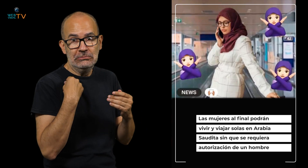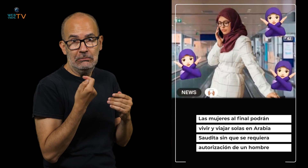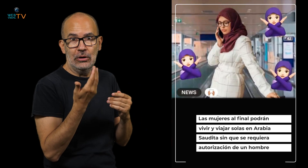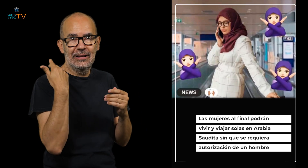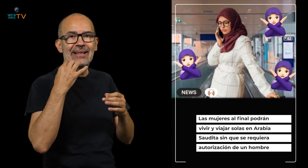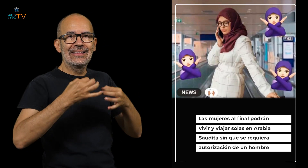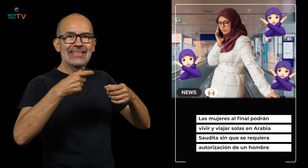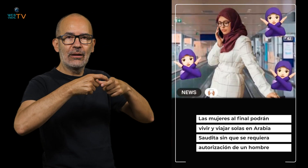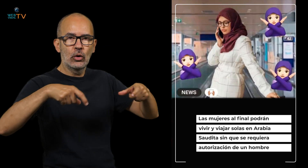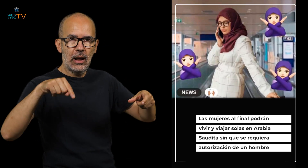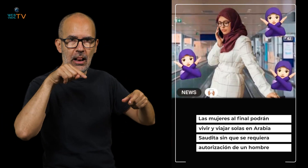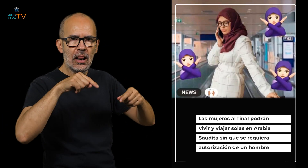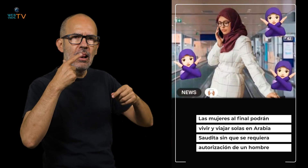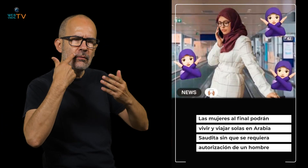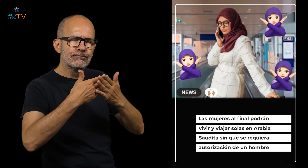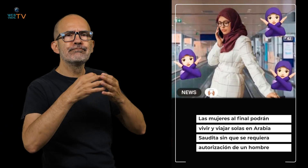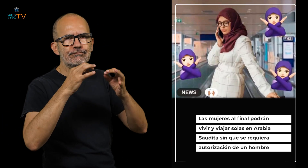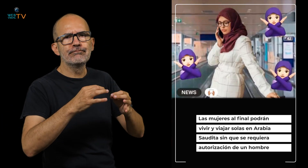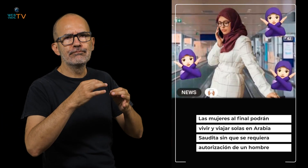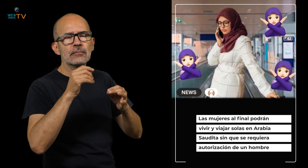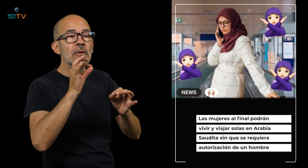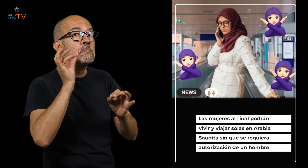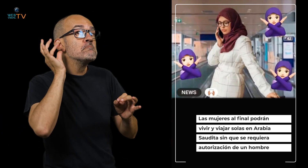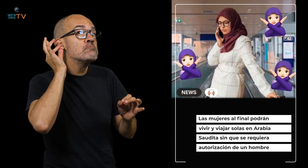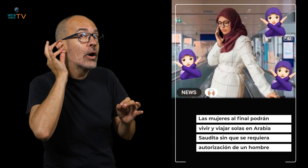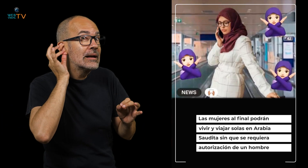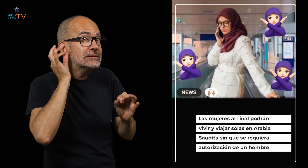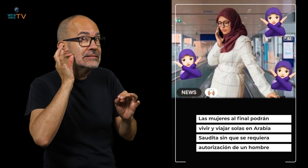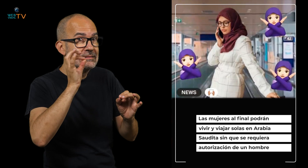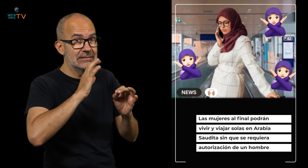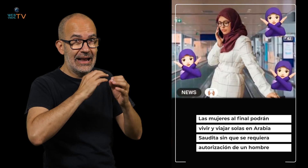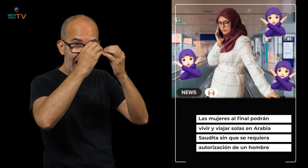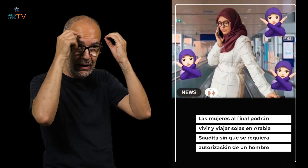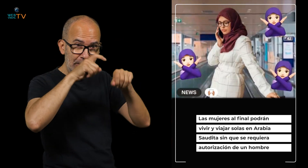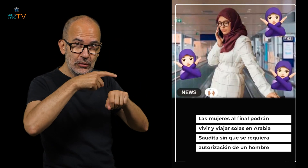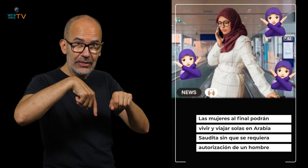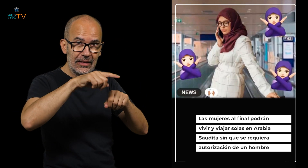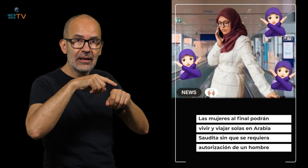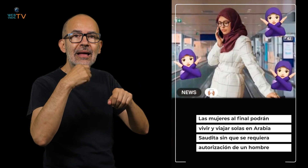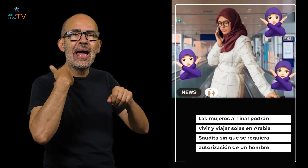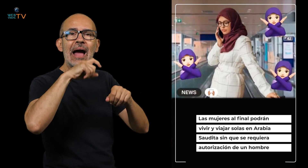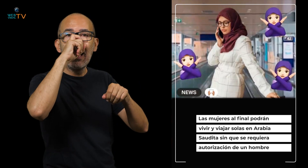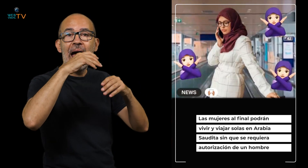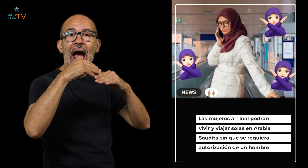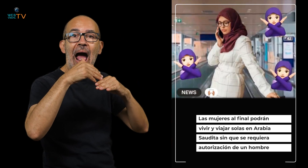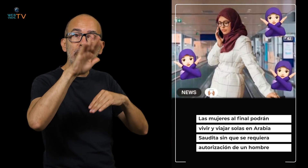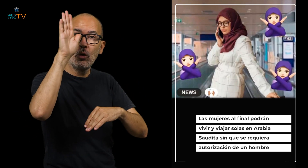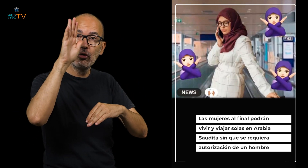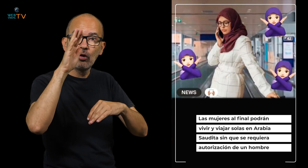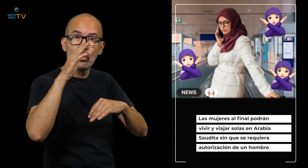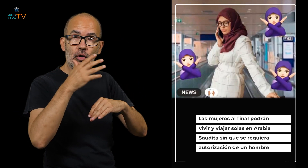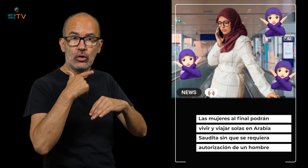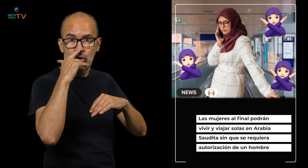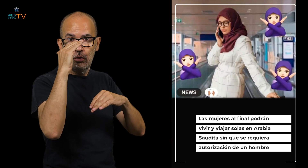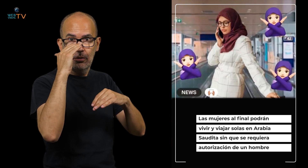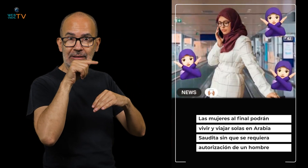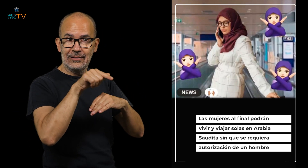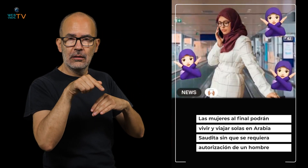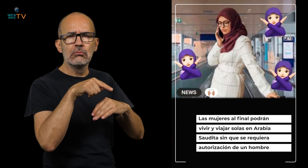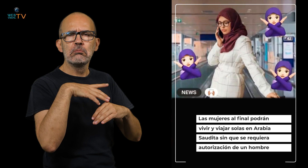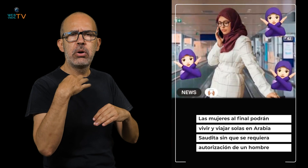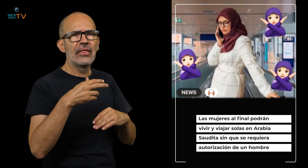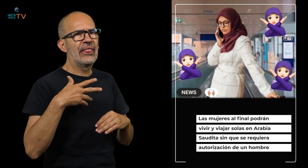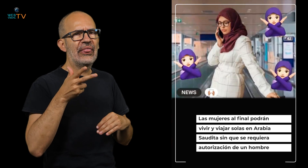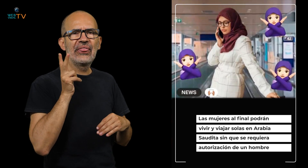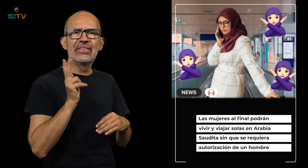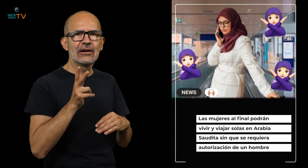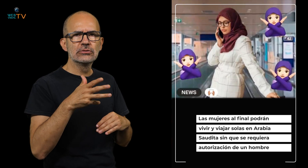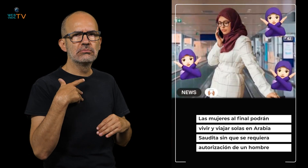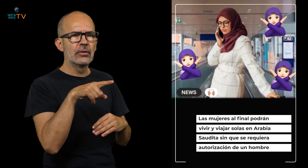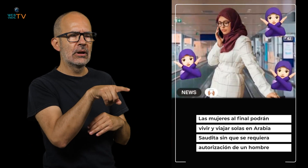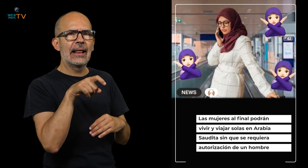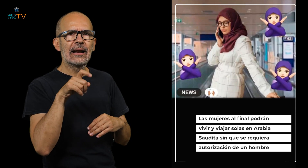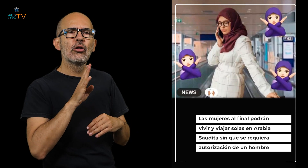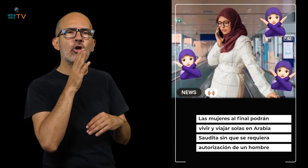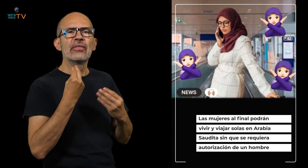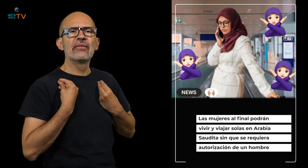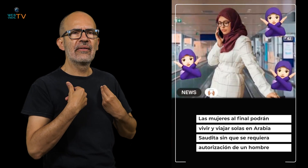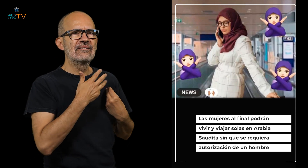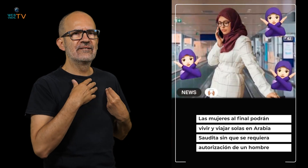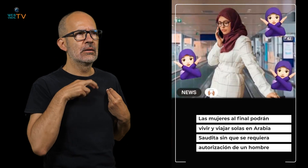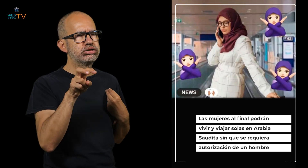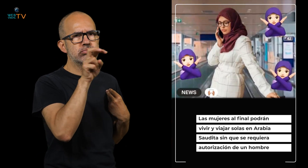Un tribunal determinó que las mujeres adultas tienen el derecho de elegir dónde vivir,